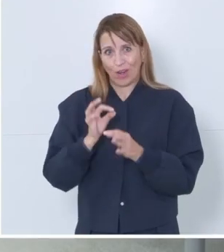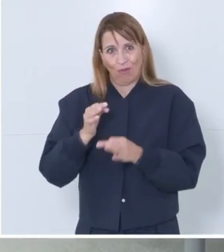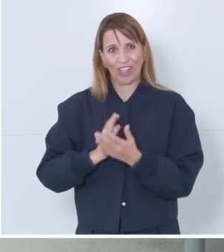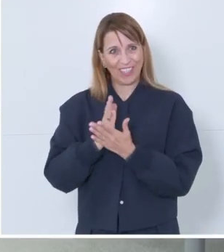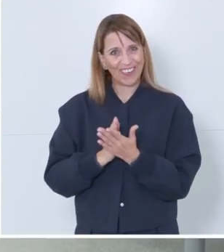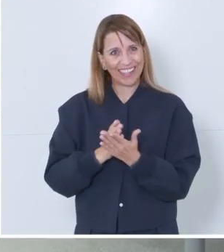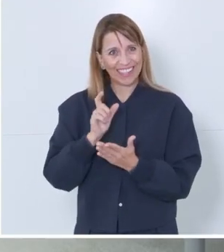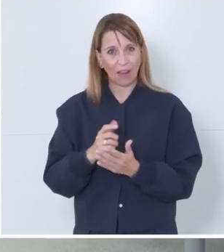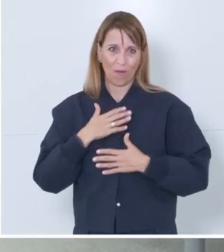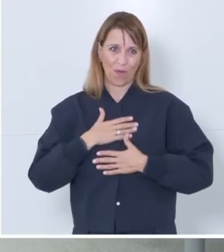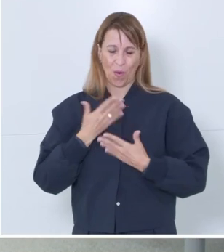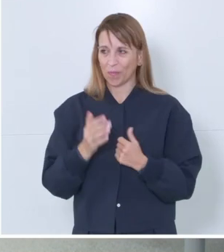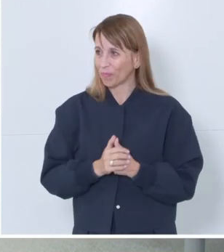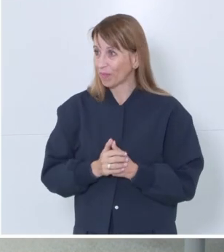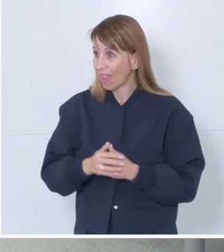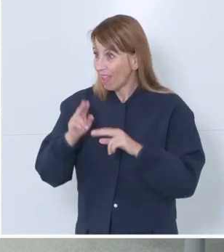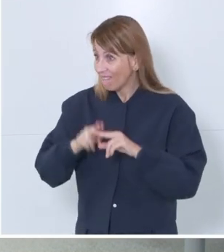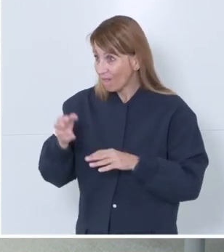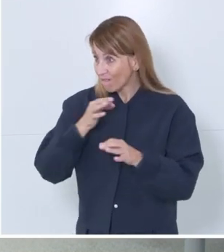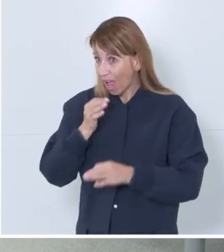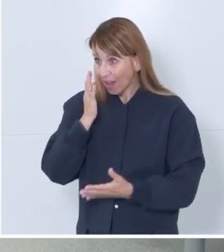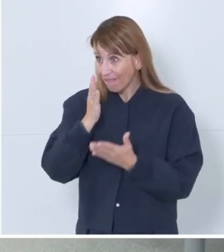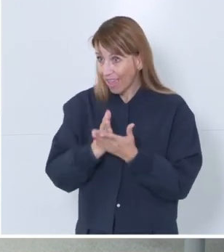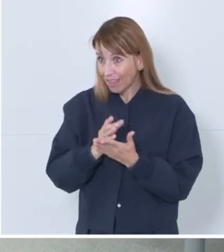Sprecher: Wenn es keine weiteren Fragen gibt, dann schließen wir die Pressekonferenz.